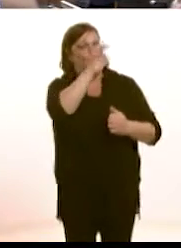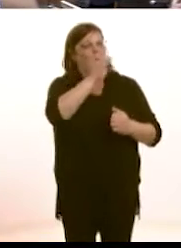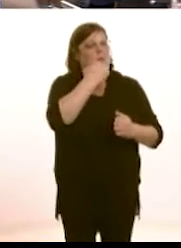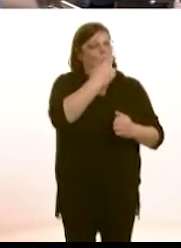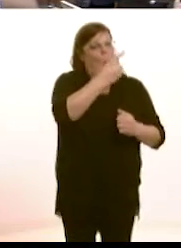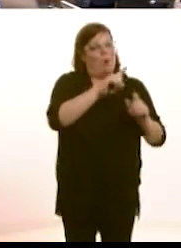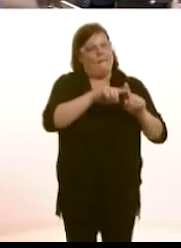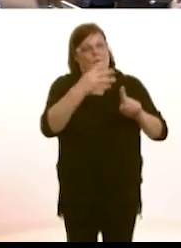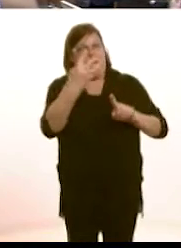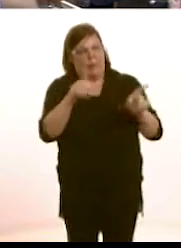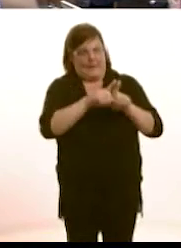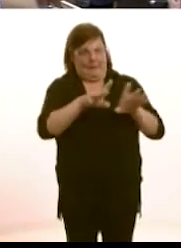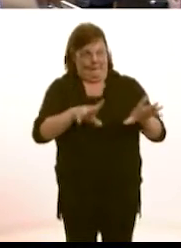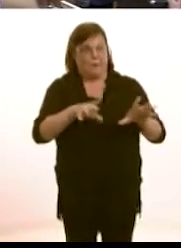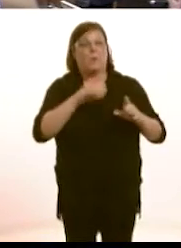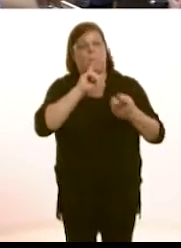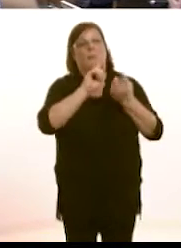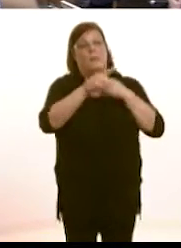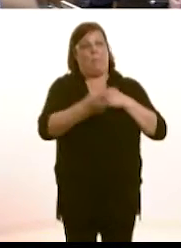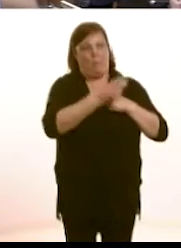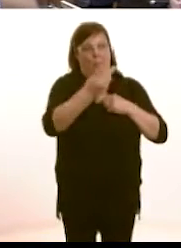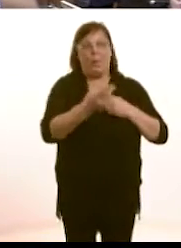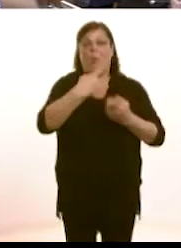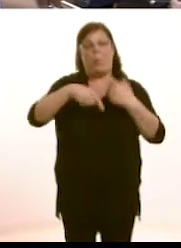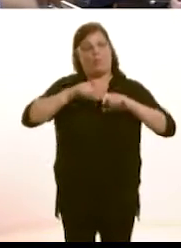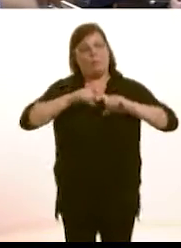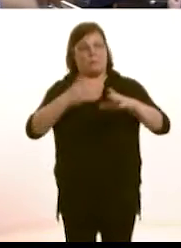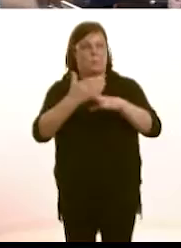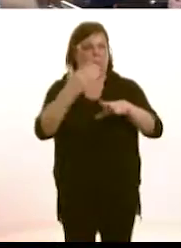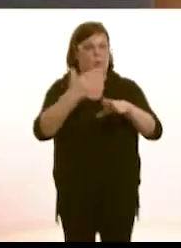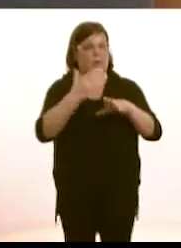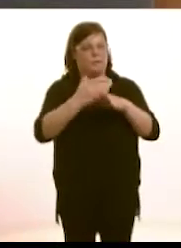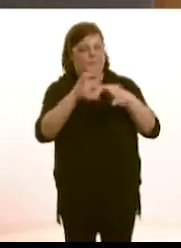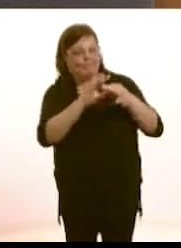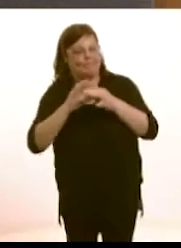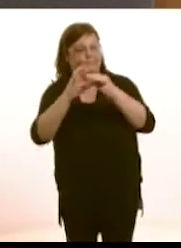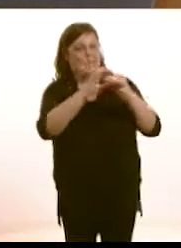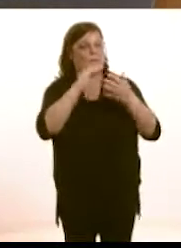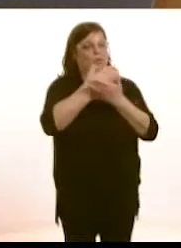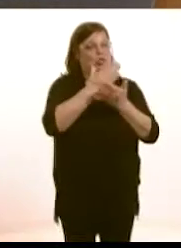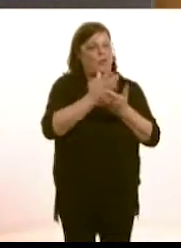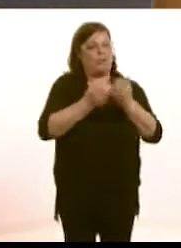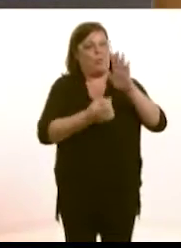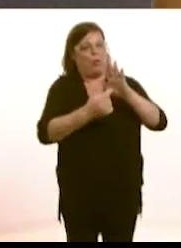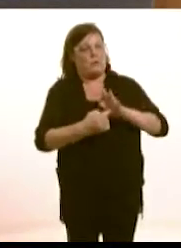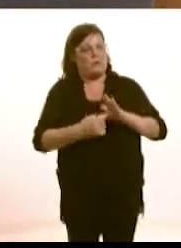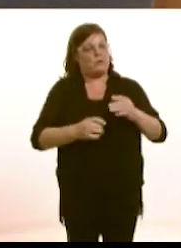I can say that progress continues to be made in building collaboration and partnership around shared priorities for jobs and growth.